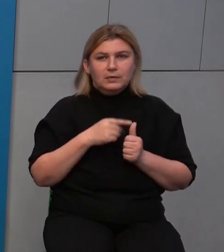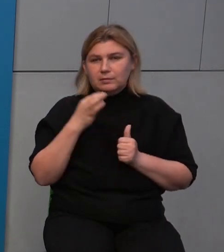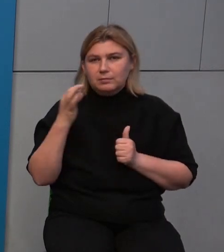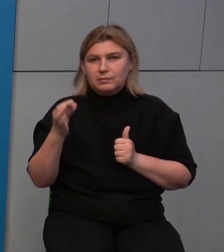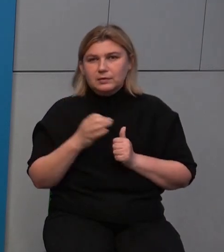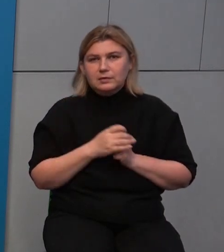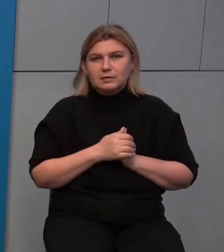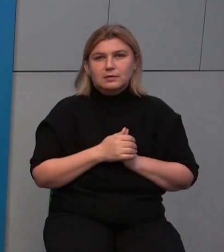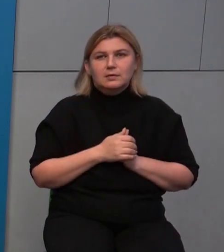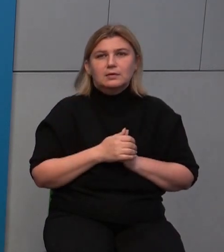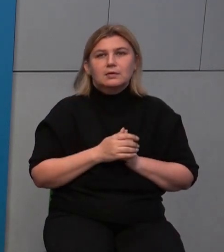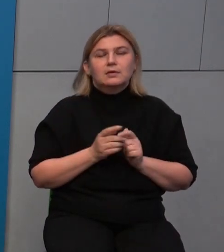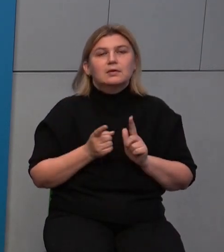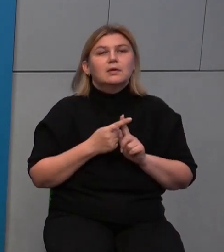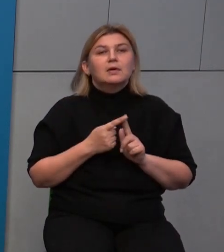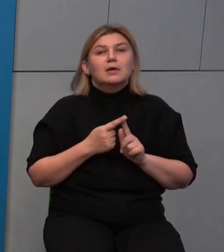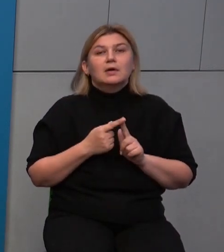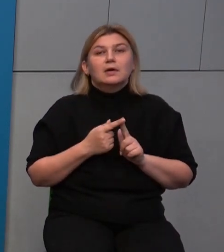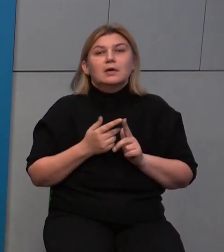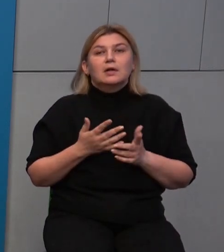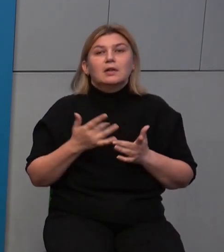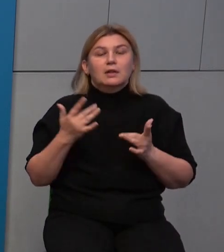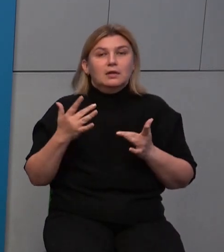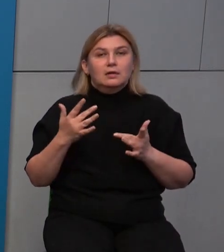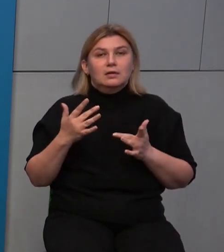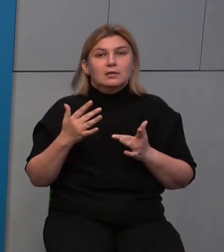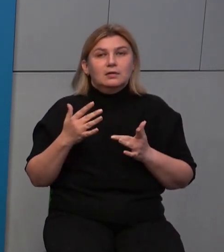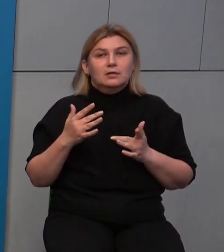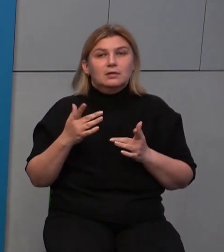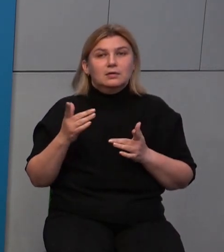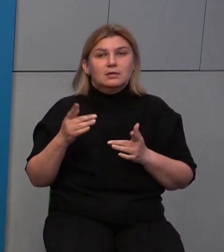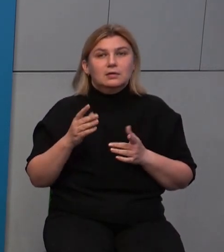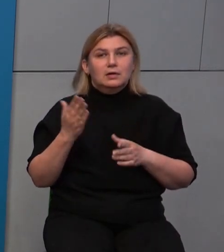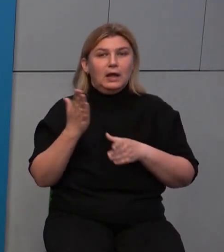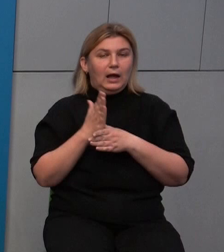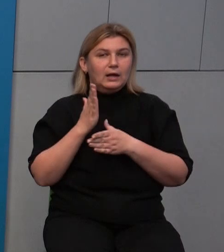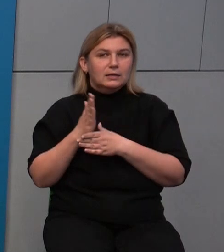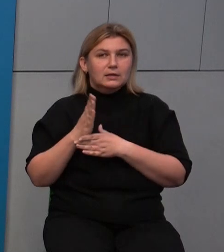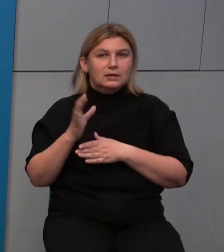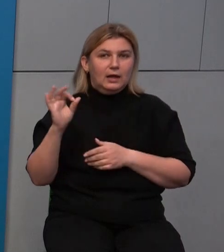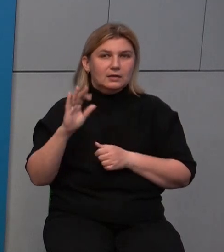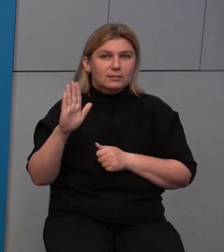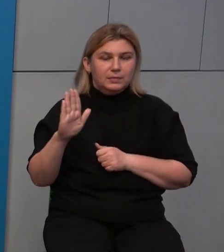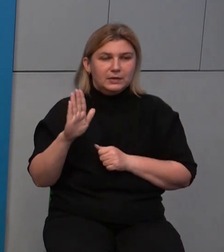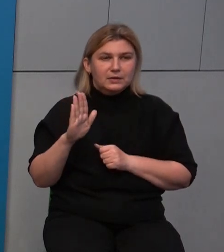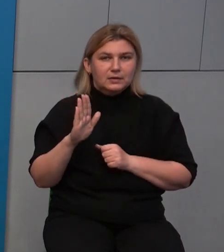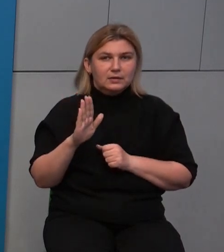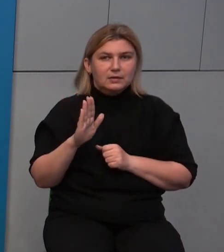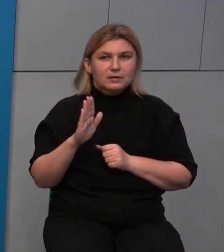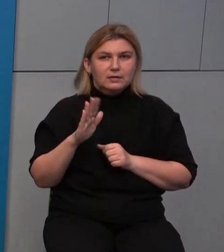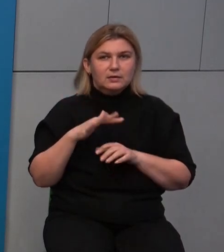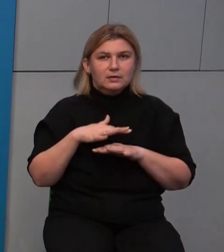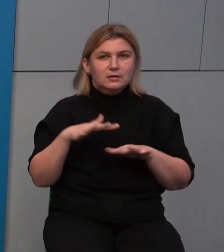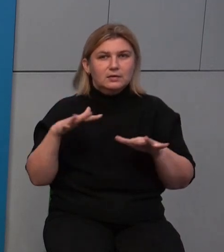Drugie, ile się uchowało w ogóle tych akt bezpieki, bo wiemy, że dużo zostało